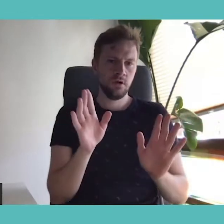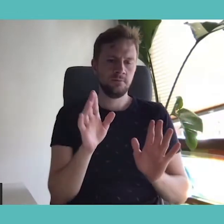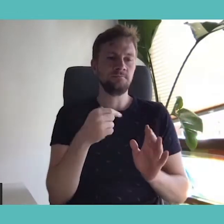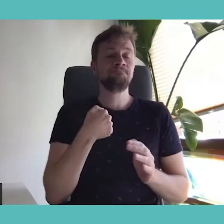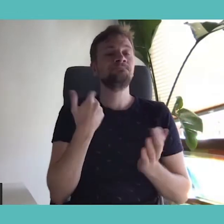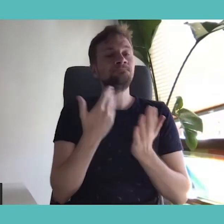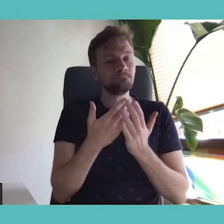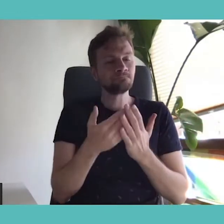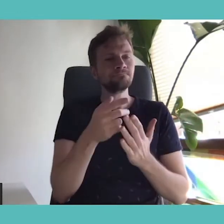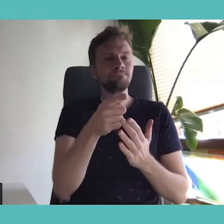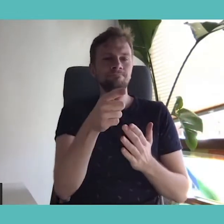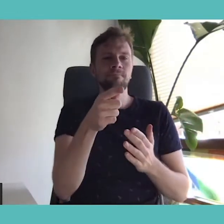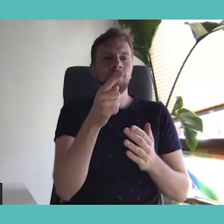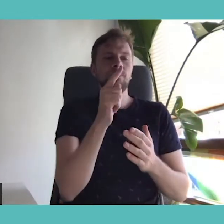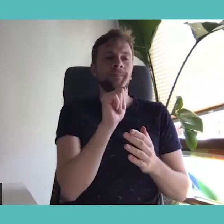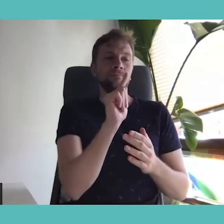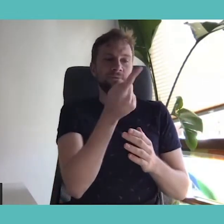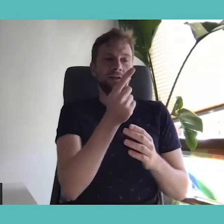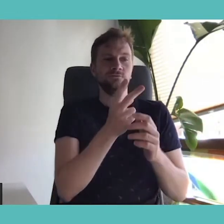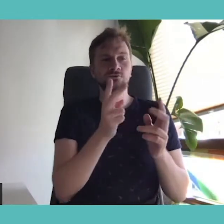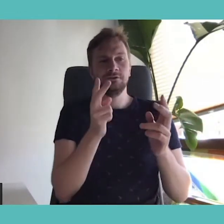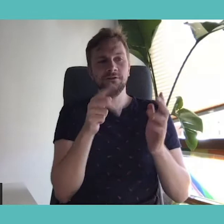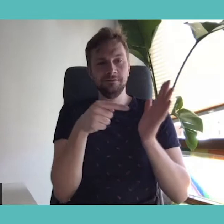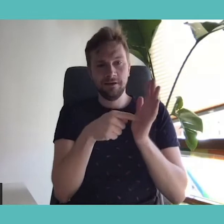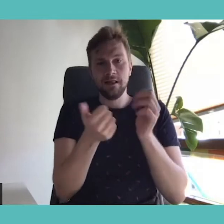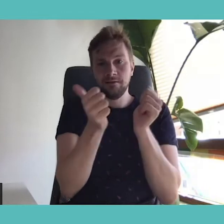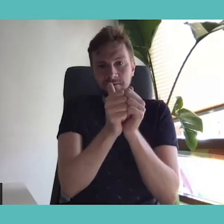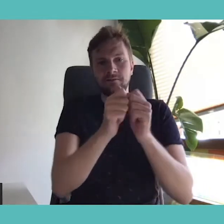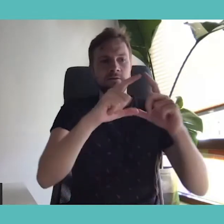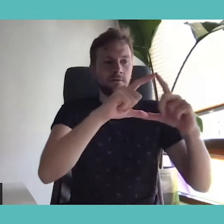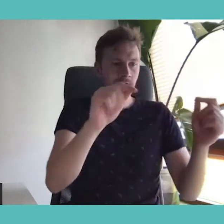Dlatego pierwszym celem była obecność tłumacza, drugim jego odpowiednia wielkość,